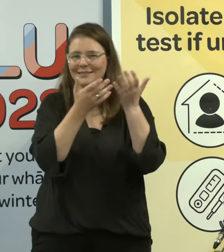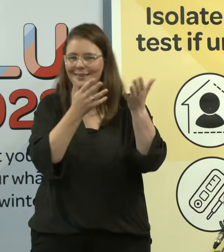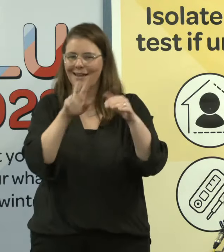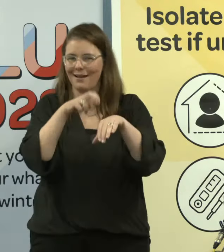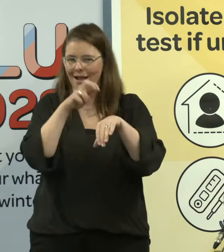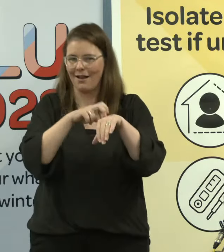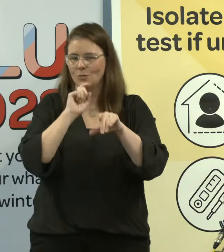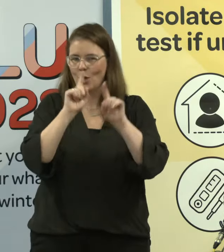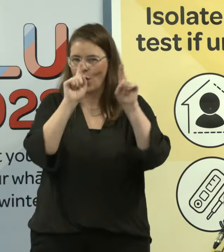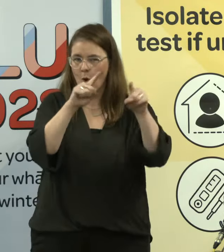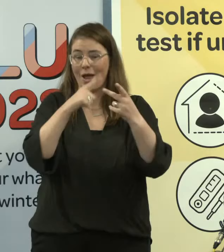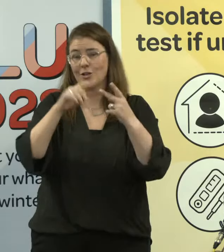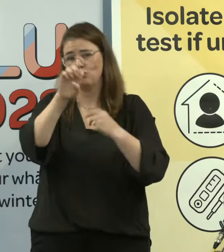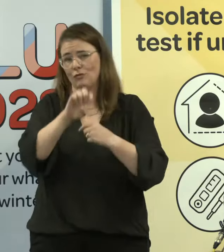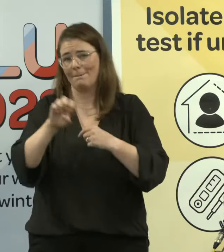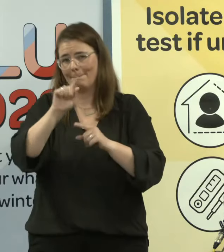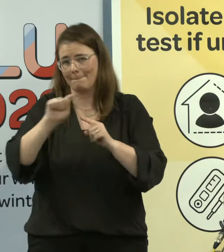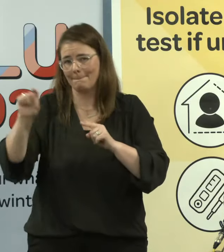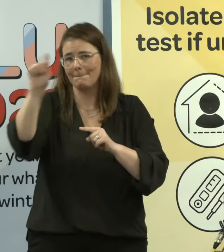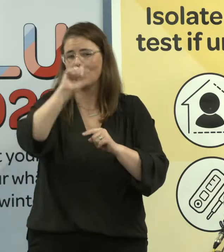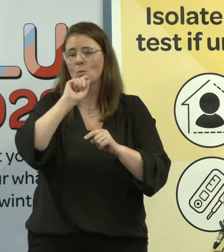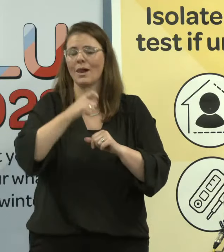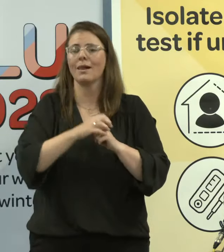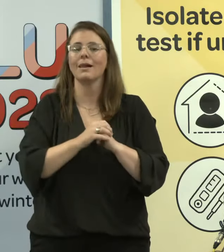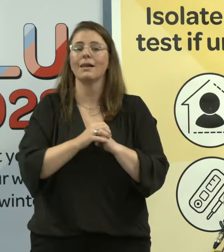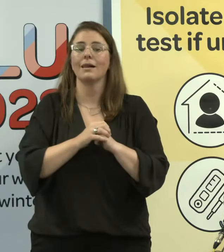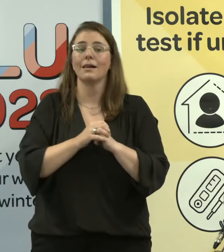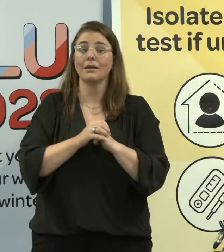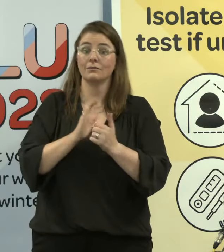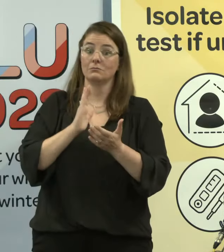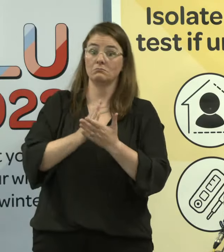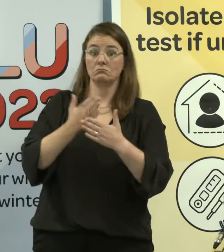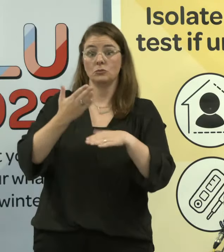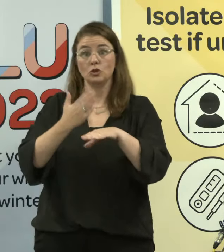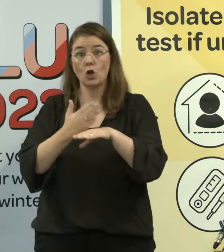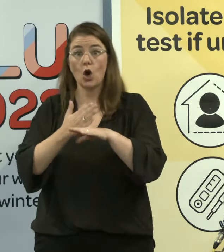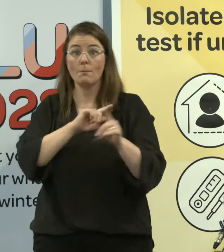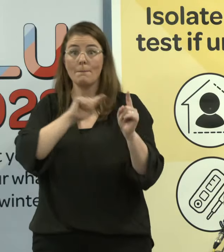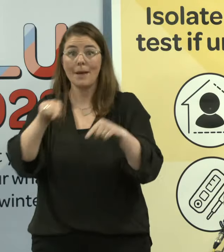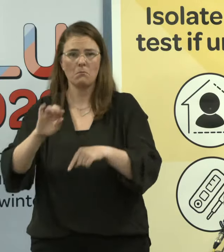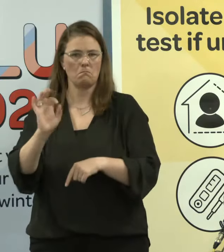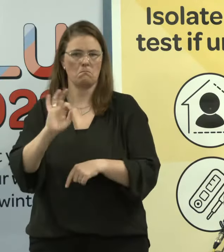matou i etahi o nga whakamaarama taipitopito mai i tera, penei he tokomaha o koutou e mohio ana ko